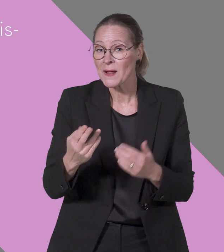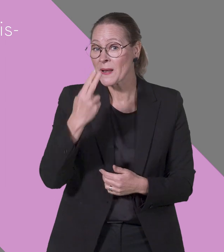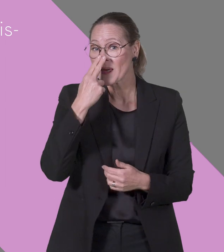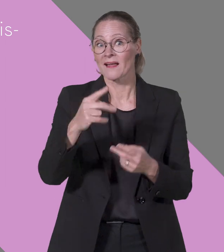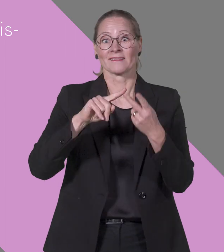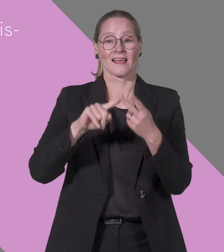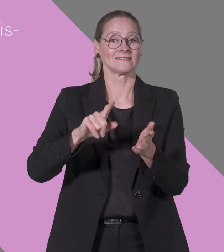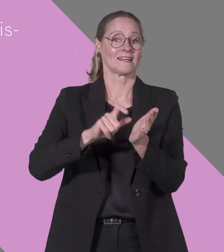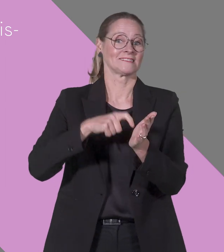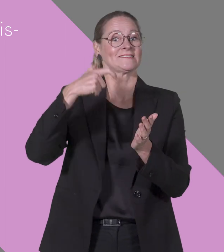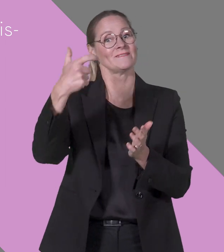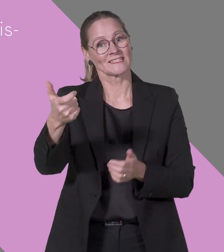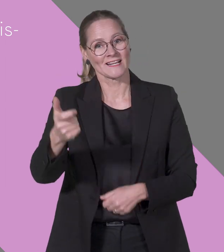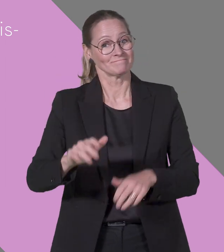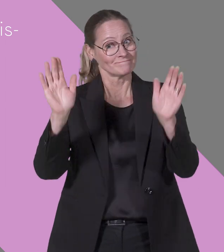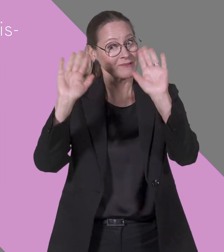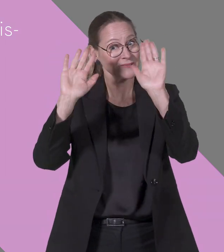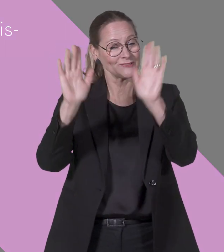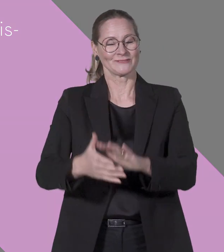Nähdään taas ensi viikolla, moi moi!